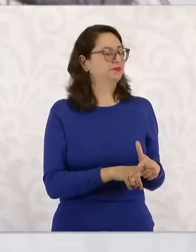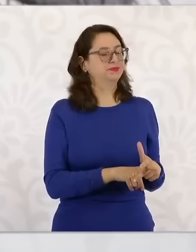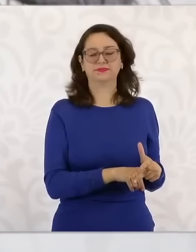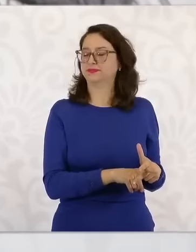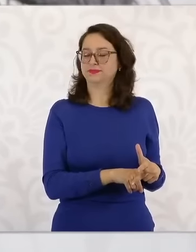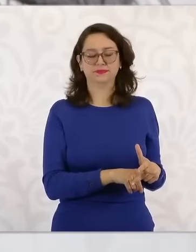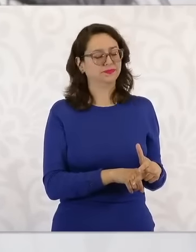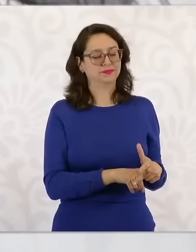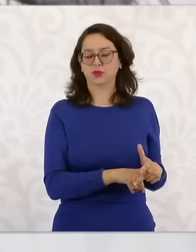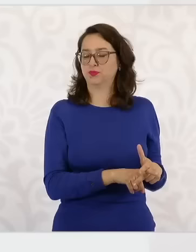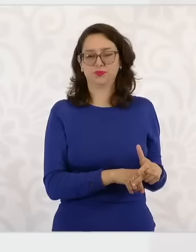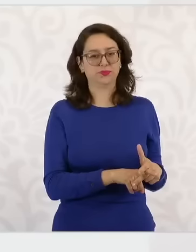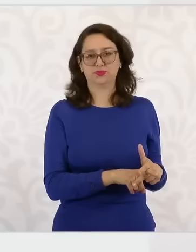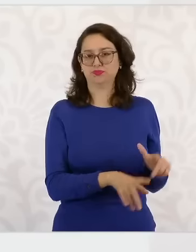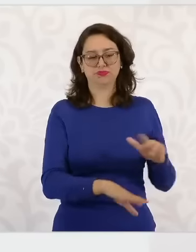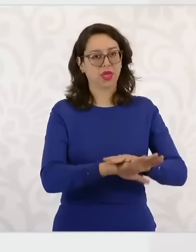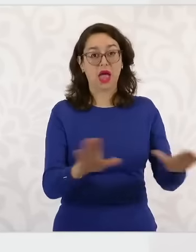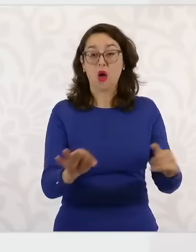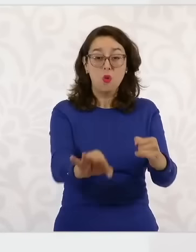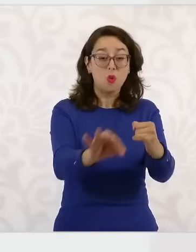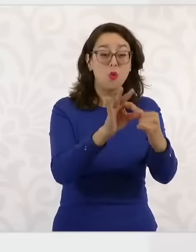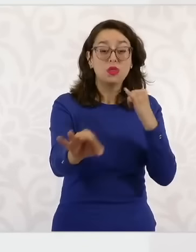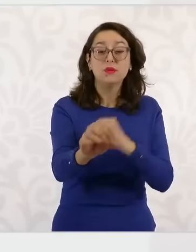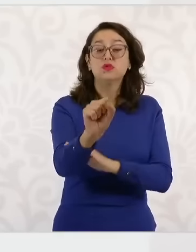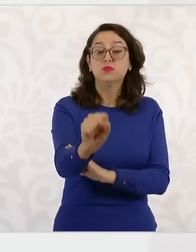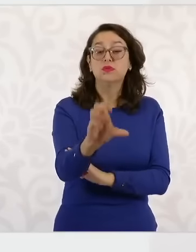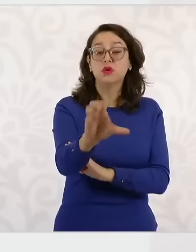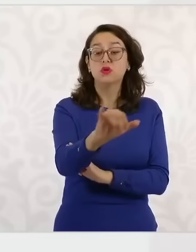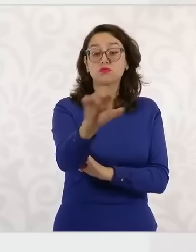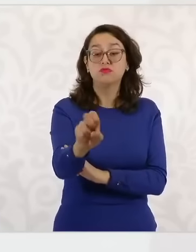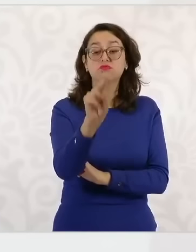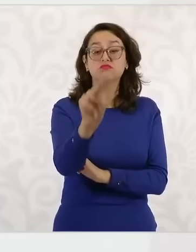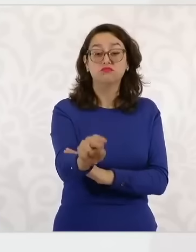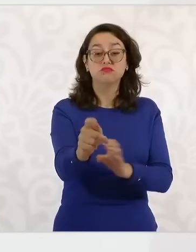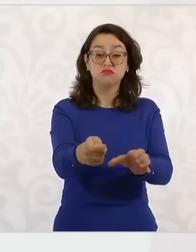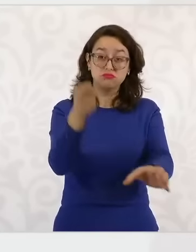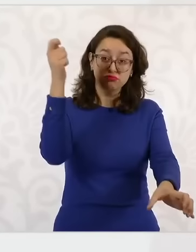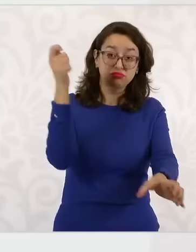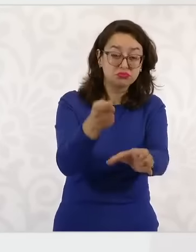ahí no tienen acceso a la suspensión provisional, pero sí tienen acceso después,